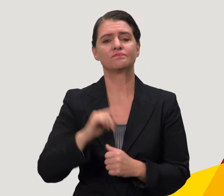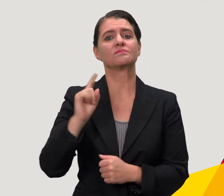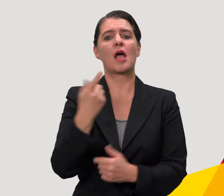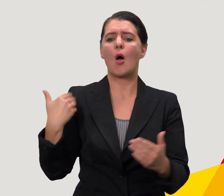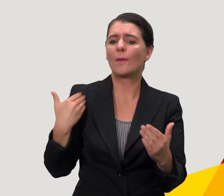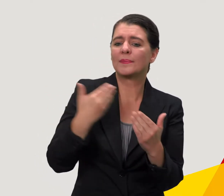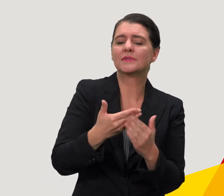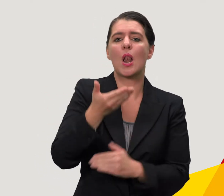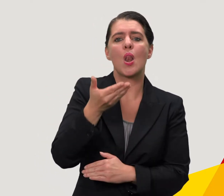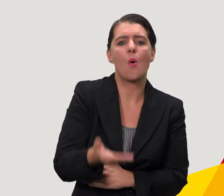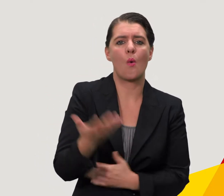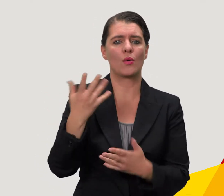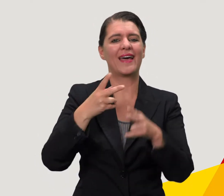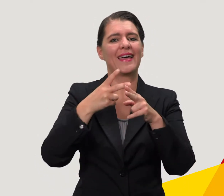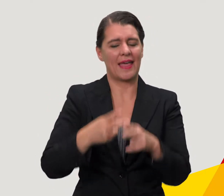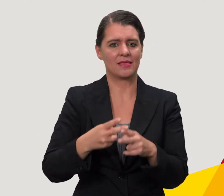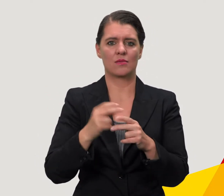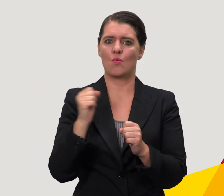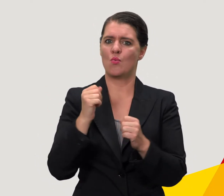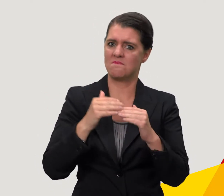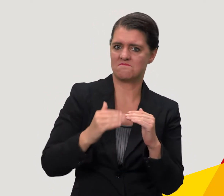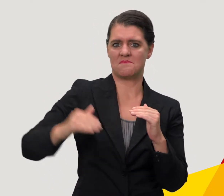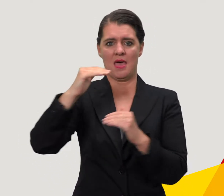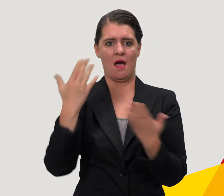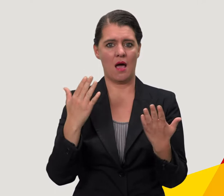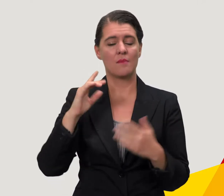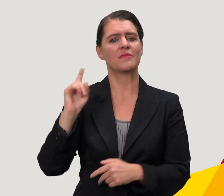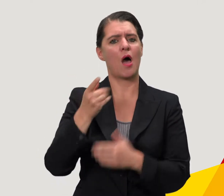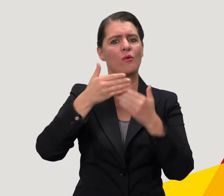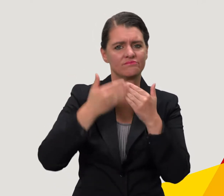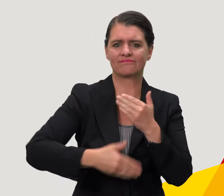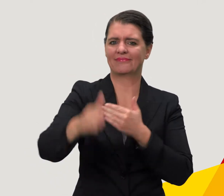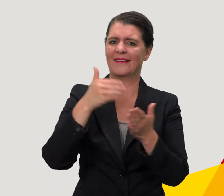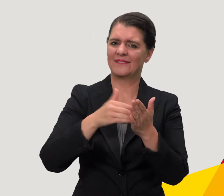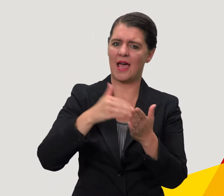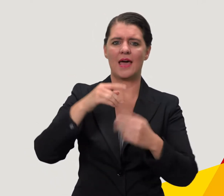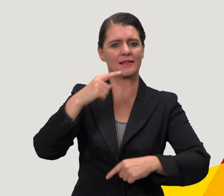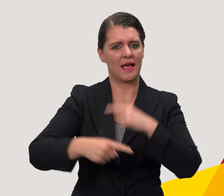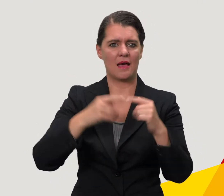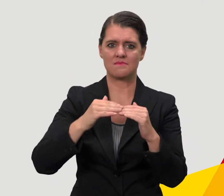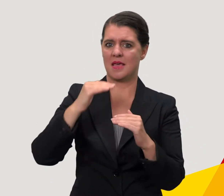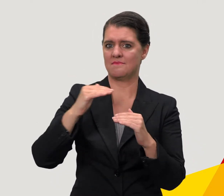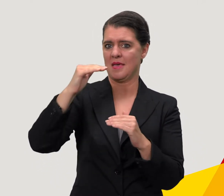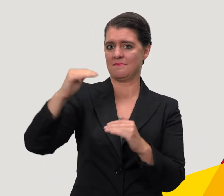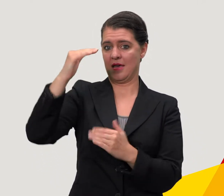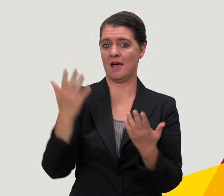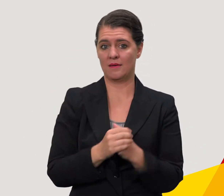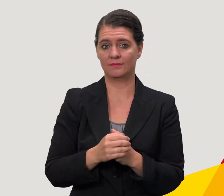Löhne und Renten sind deutlich gestiegen und steigen weiter.